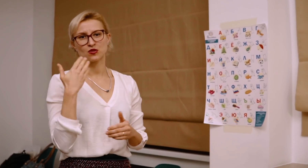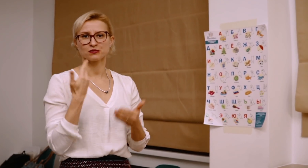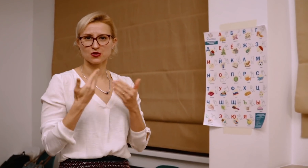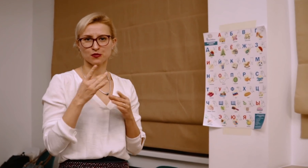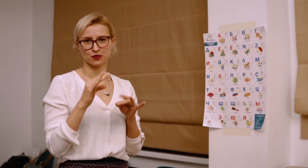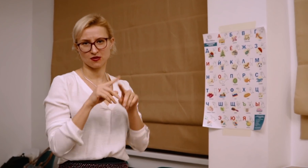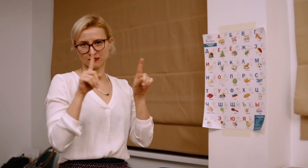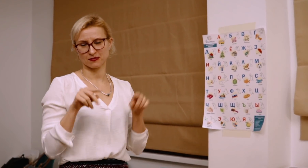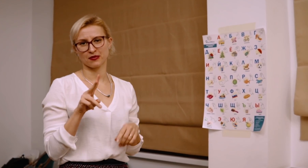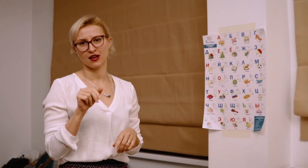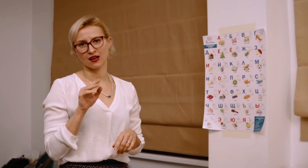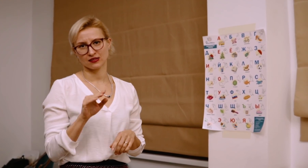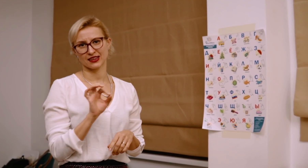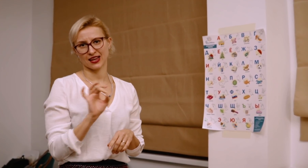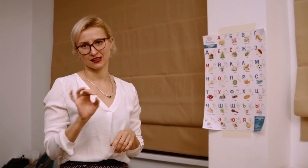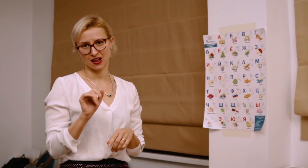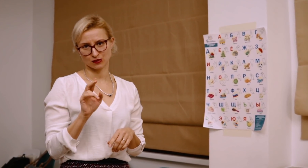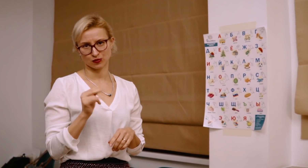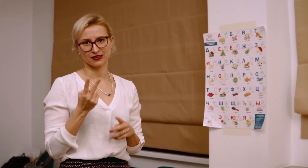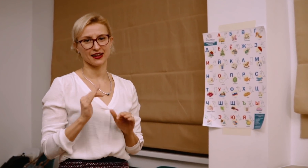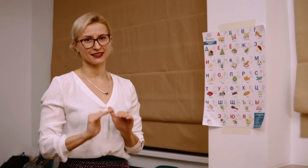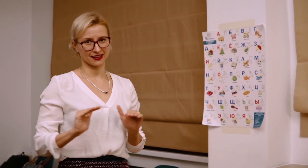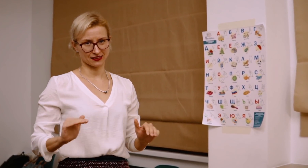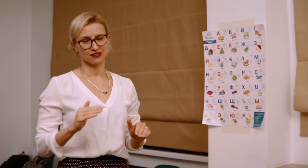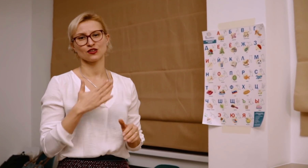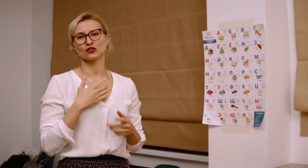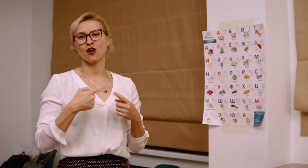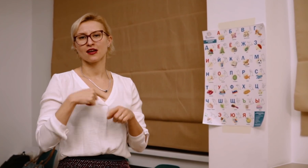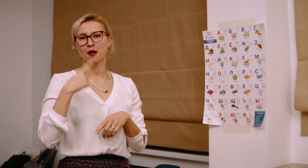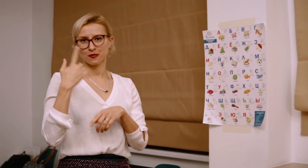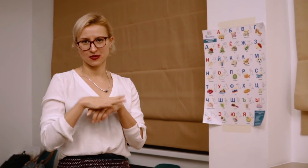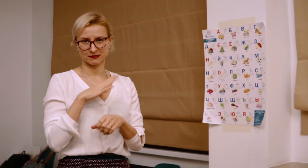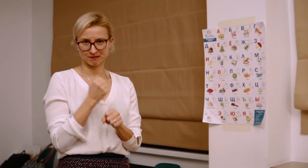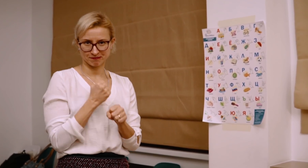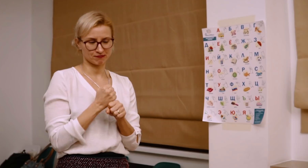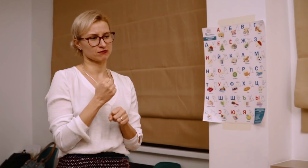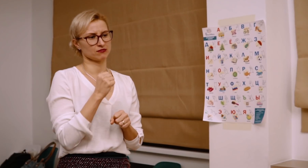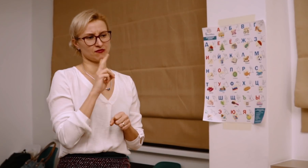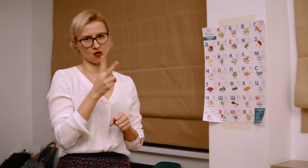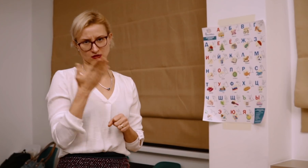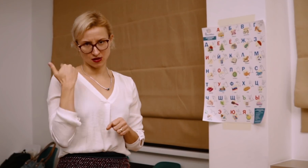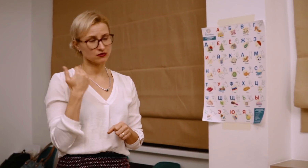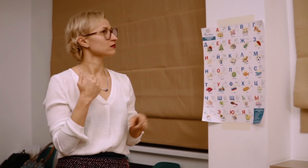Многие спрашивают про плакат с ручной азбукой для детей. Наша организация – АНО «Я понимаю» – его разработала два года назад.